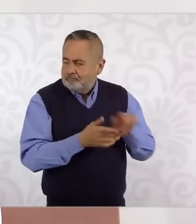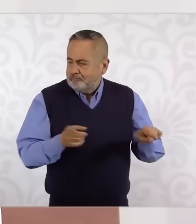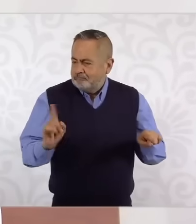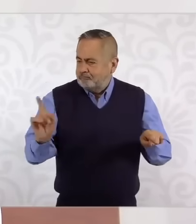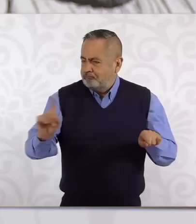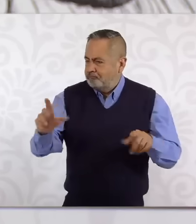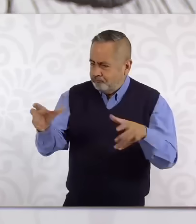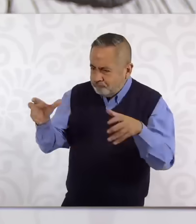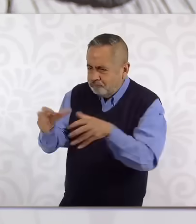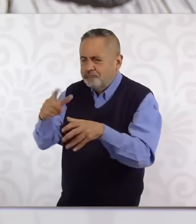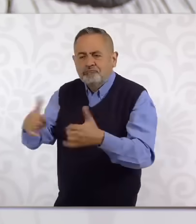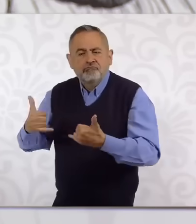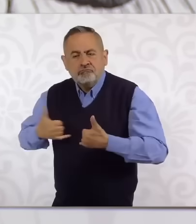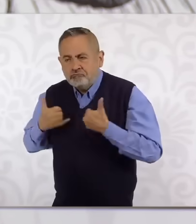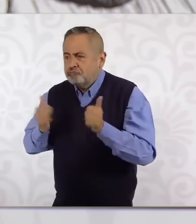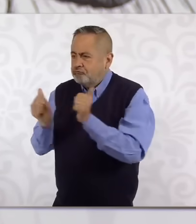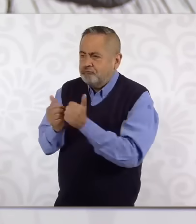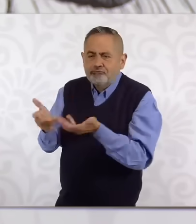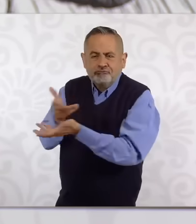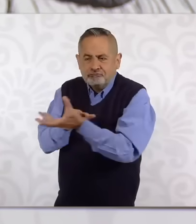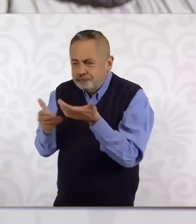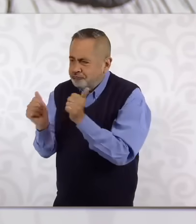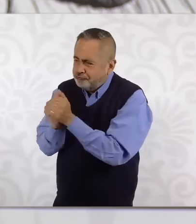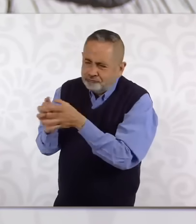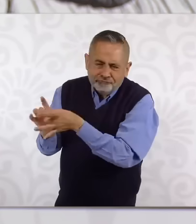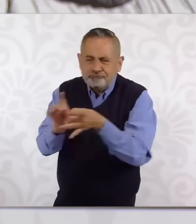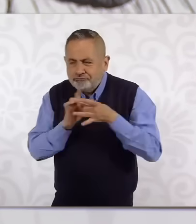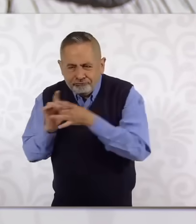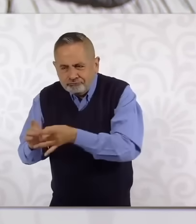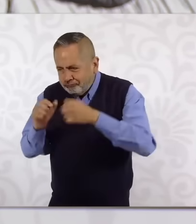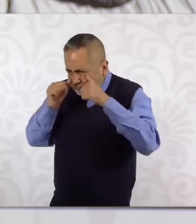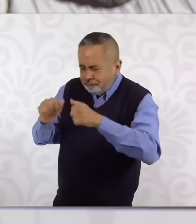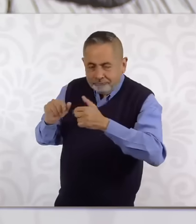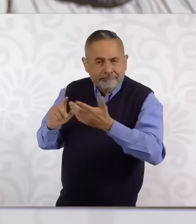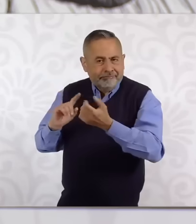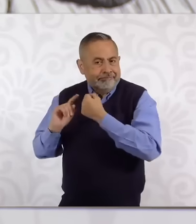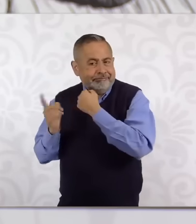unen al barrio y entra este programa. Entonces, la atención a las causas no solamente es los